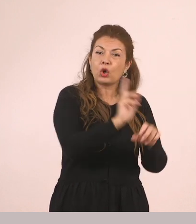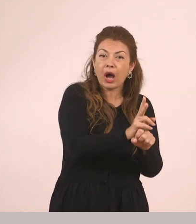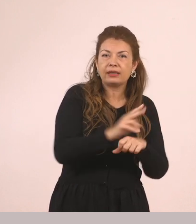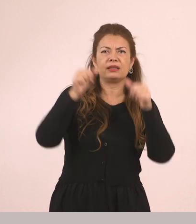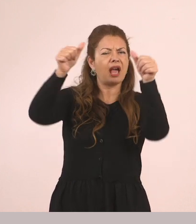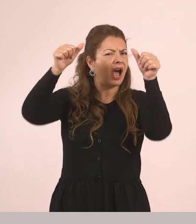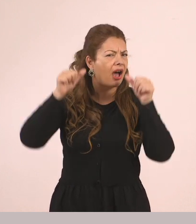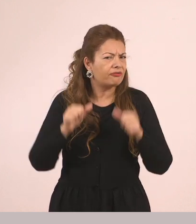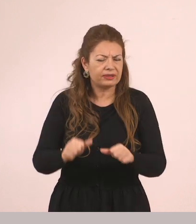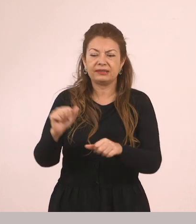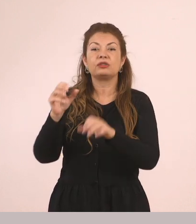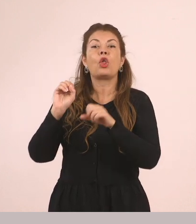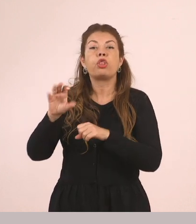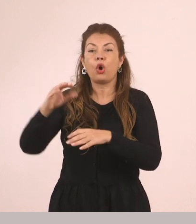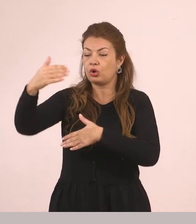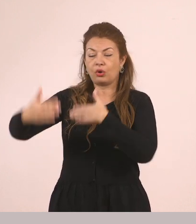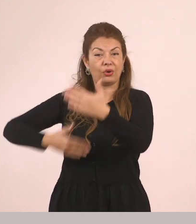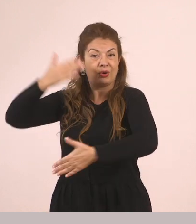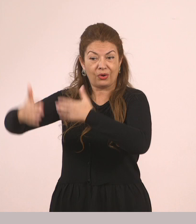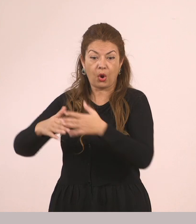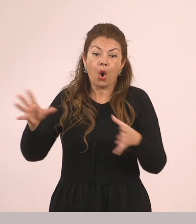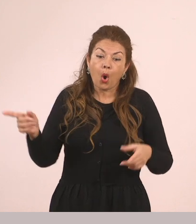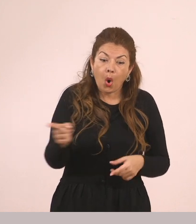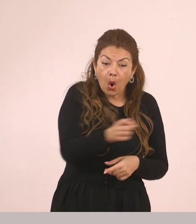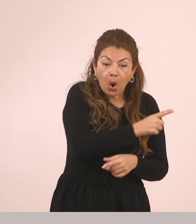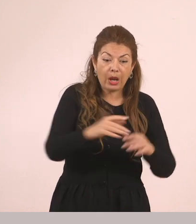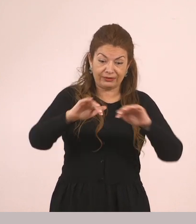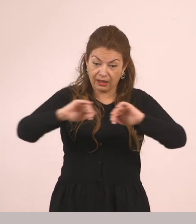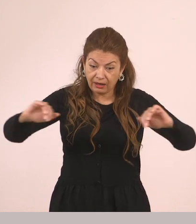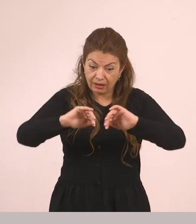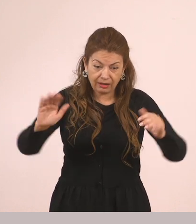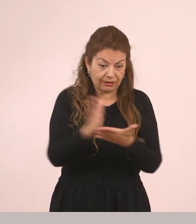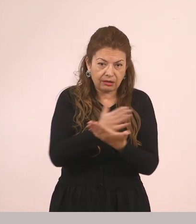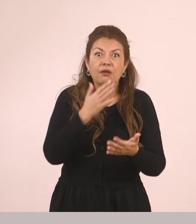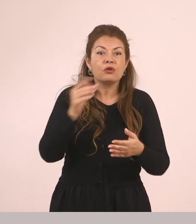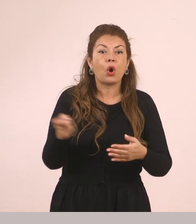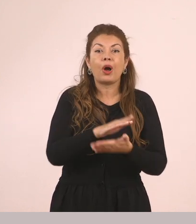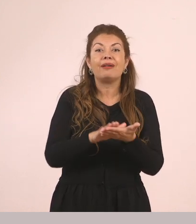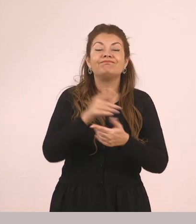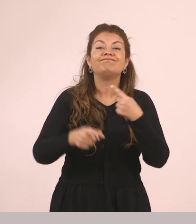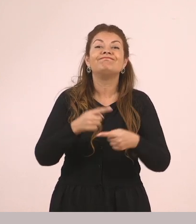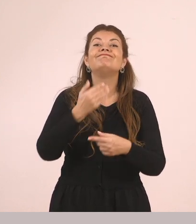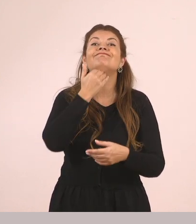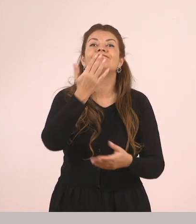τις αφίσες και τα χαρτιά συσκευασίας, γιατί αυτά δεν μπορούν να ανακυκλωθούν, και μετά…